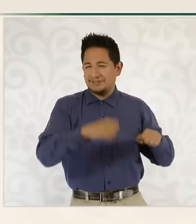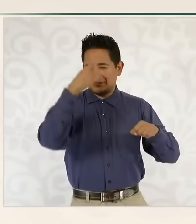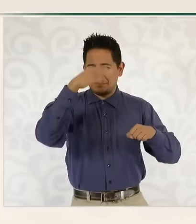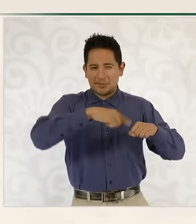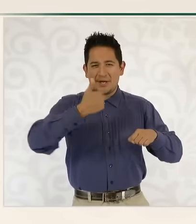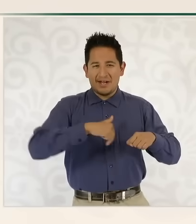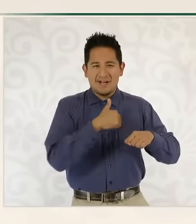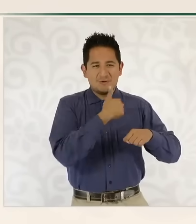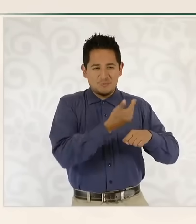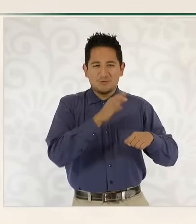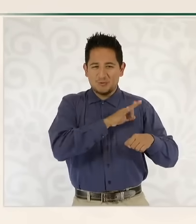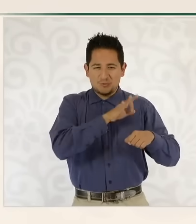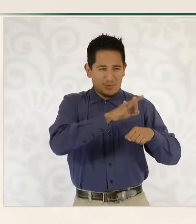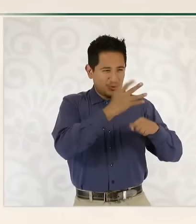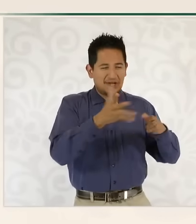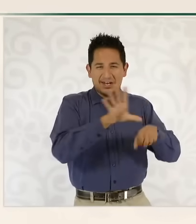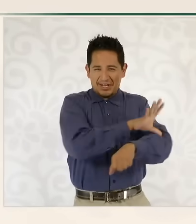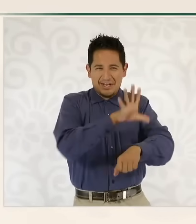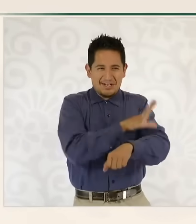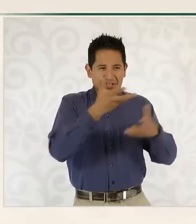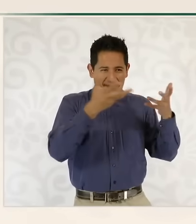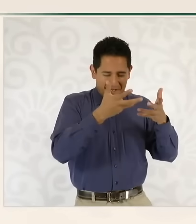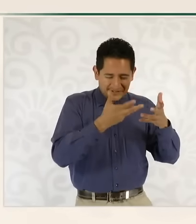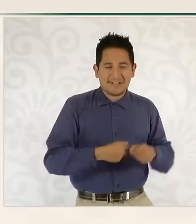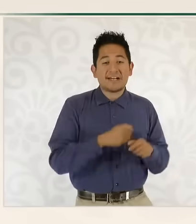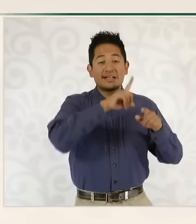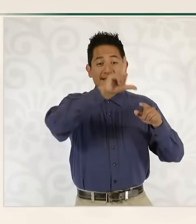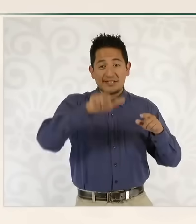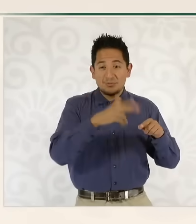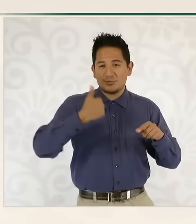ocasión solamente vamos a presentar el sistema de los proyectos del sistema de transmisión y